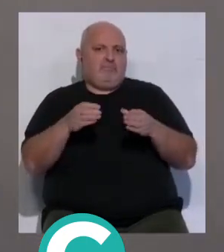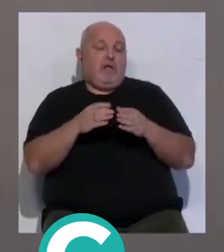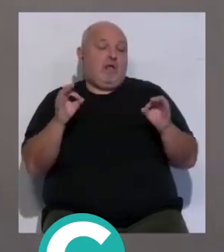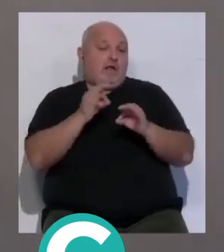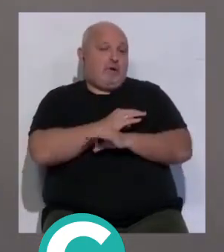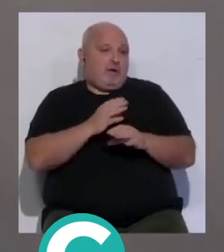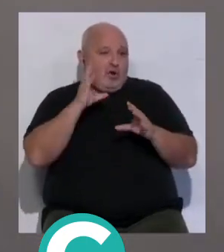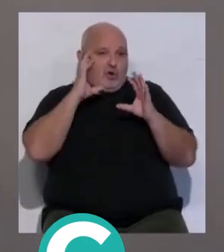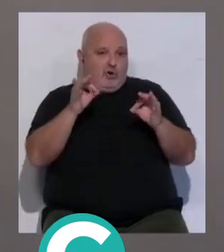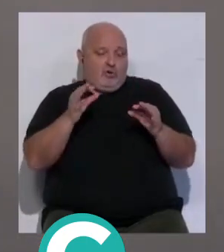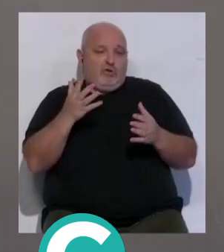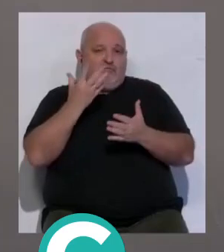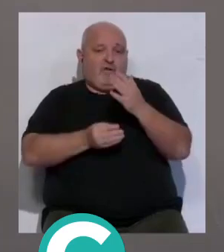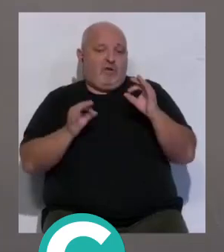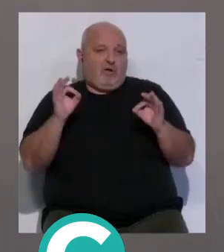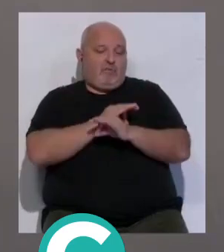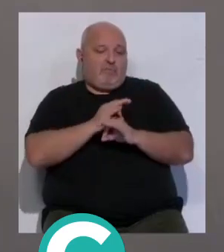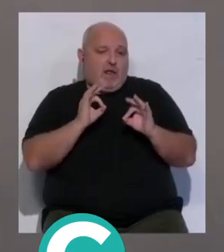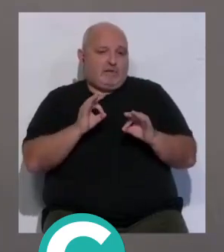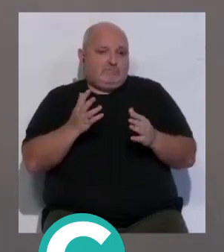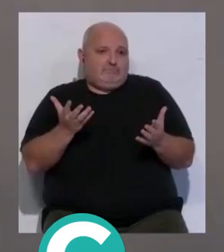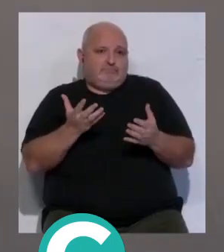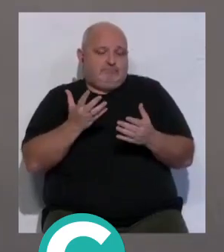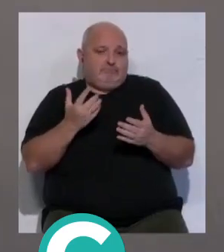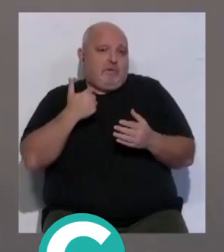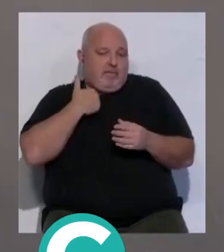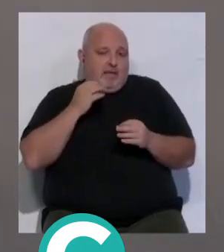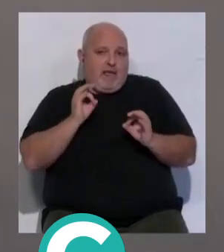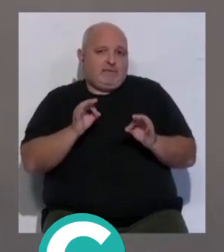igual que todo cometen errores igual que todo y con un error que han cometido han quedado fuera